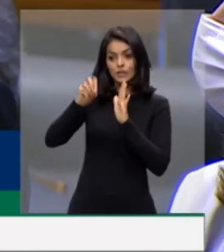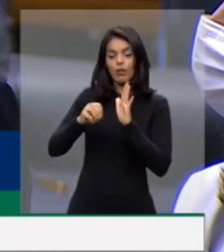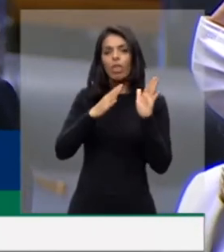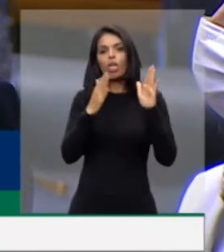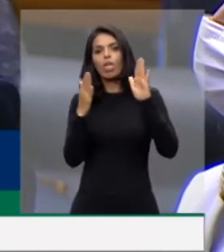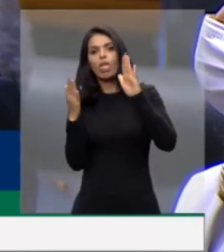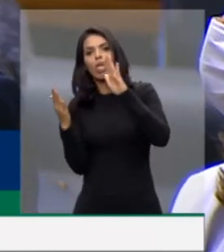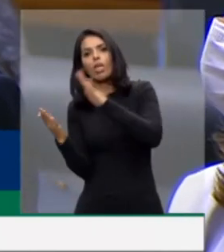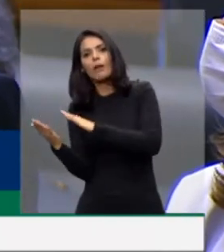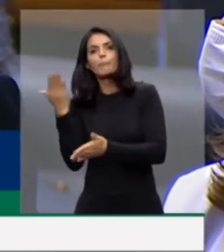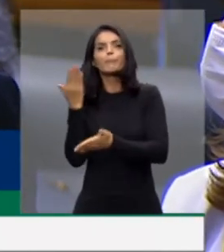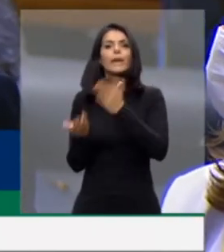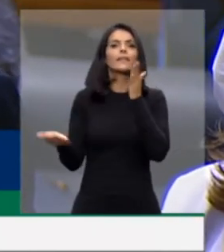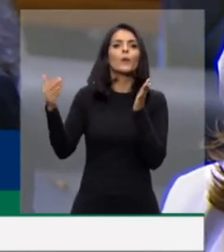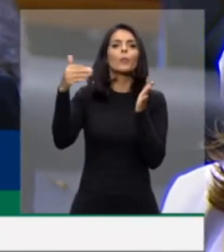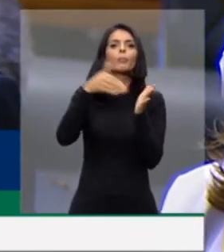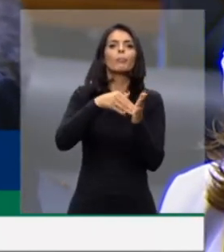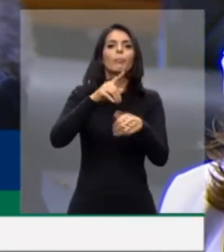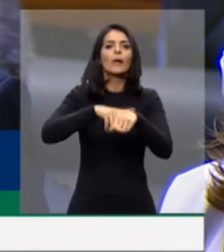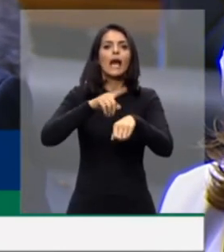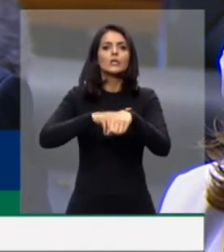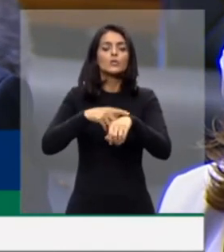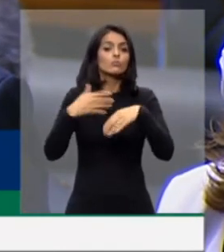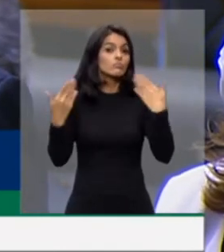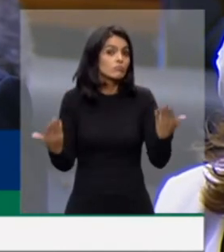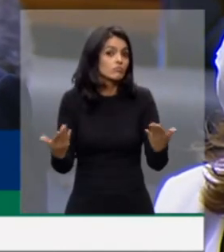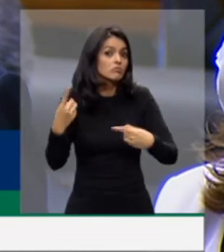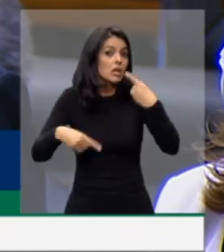QUERÍAMOS DESTACAR UM FATO. NÓS RECEBEMOS UMA MEDIDA PROVISÓRIA, SOBRE SETOR